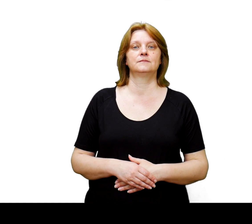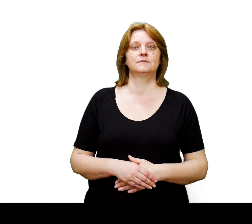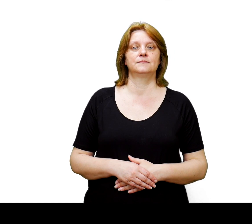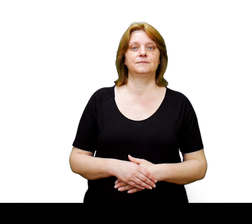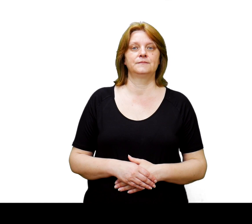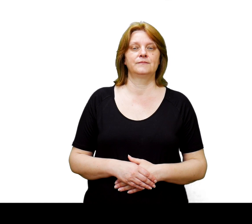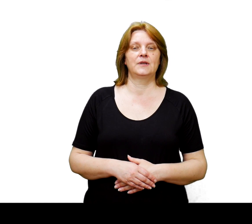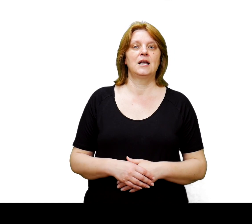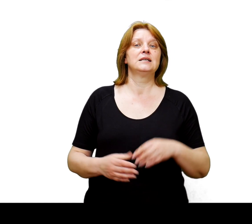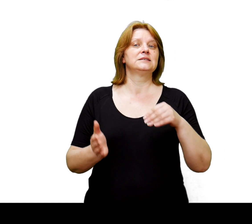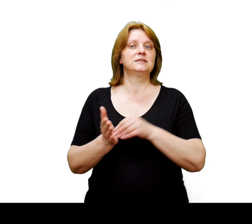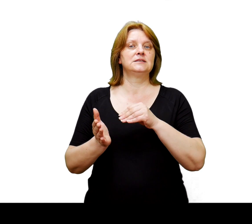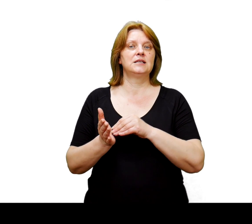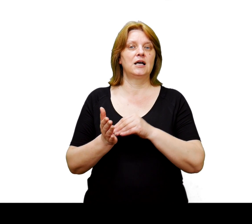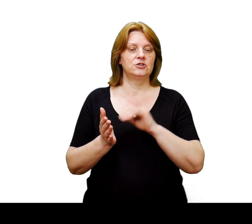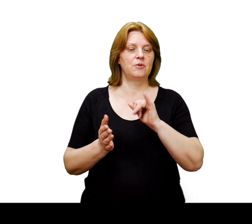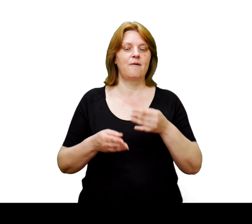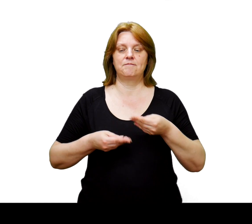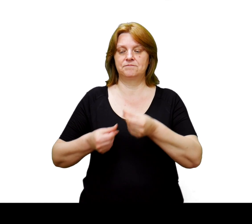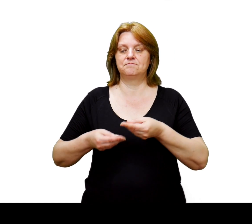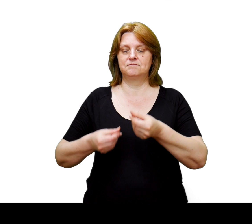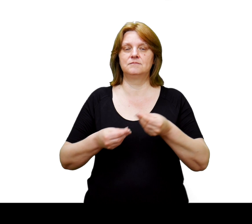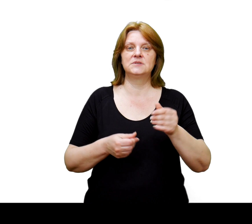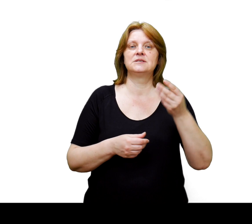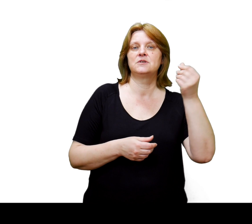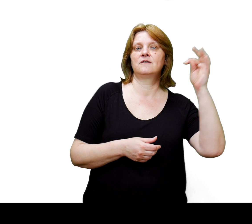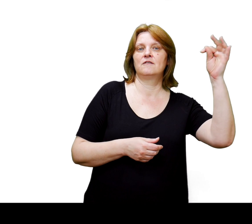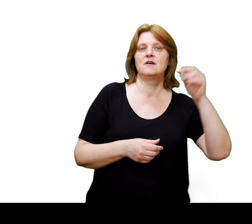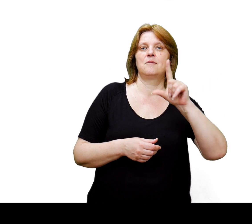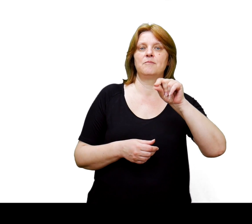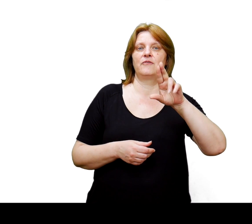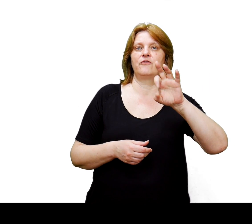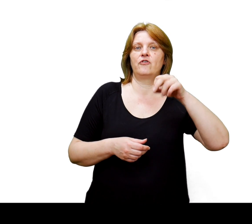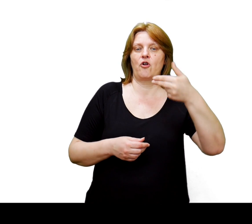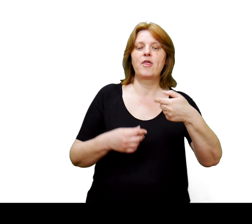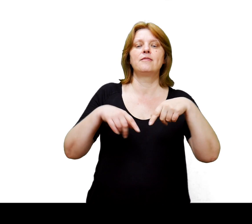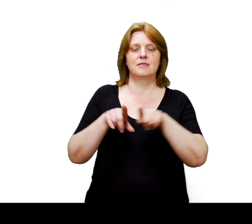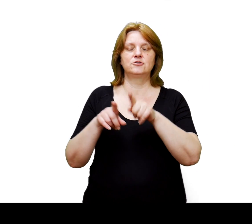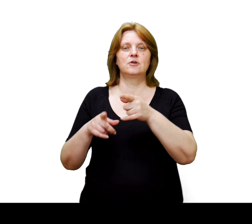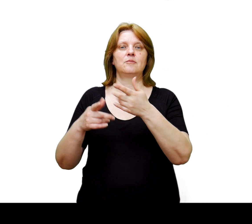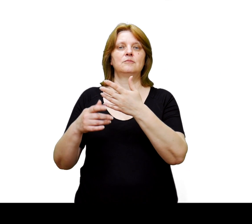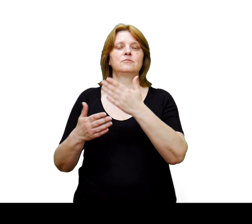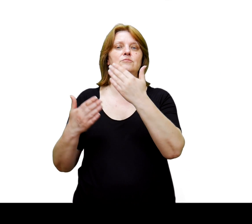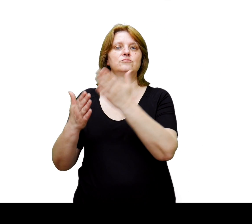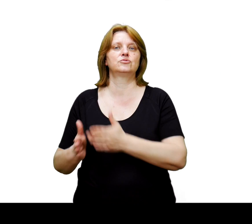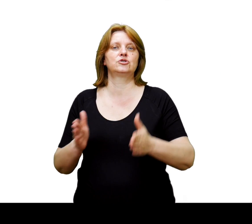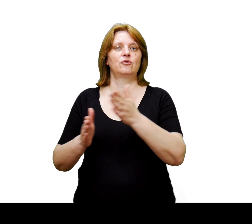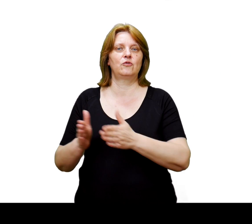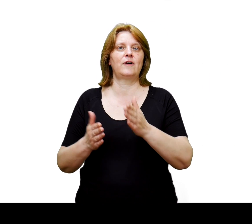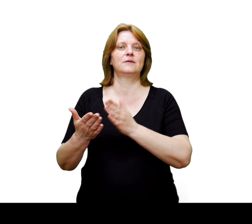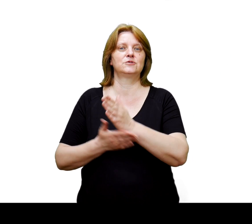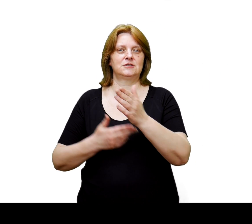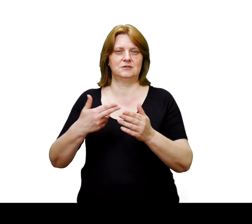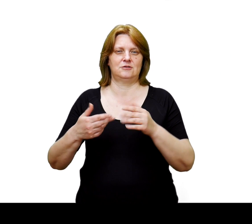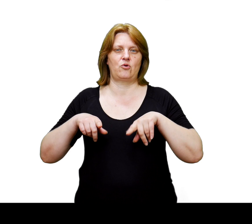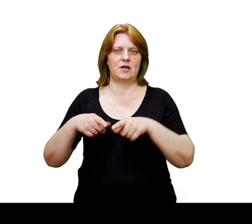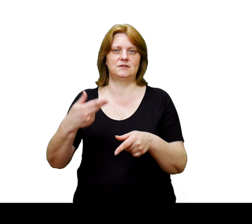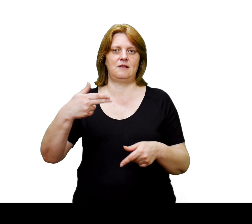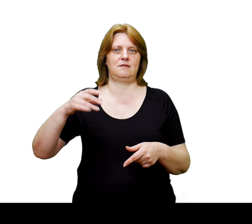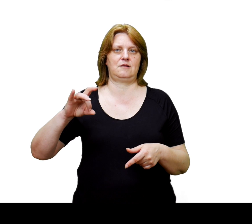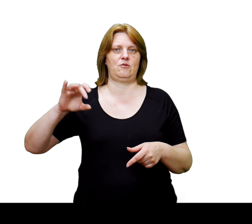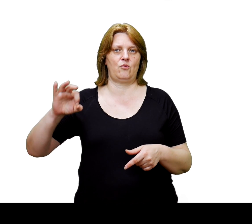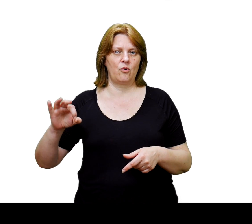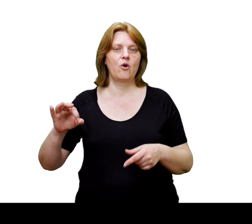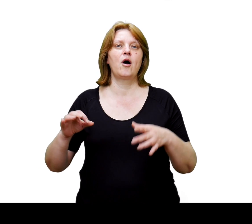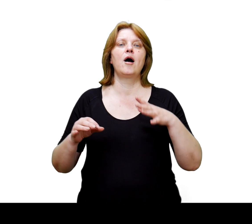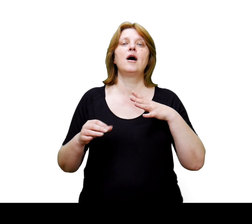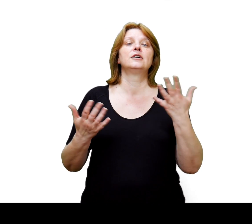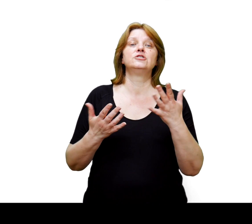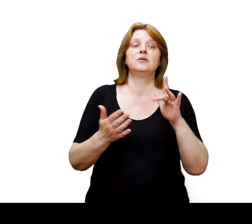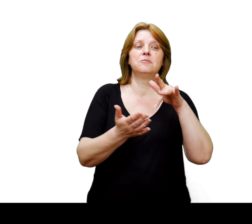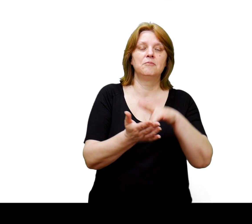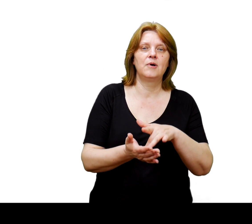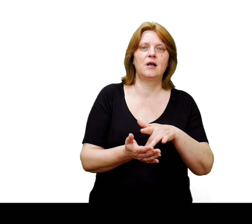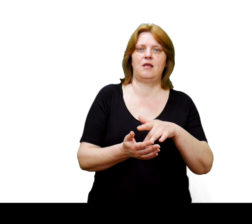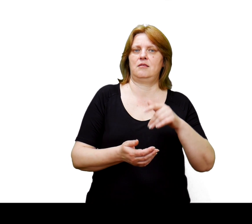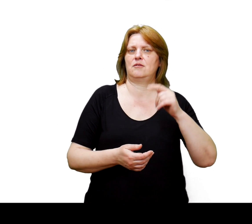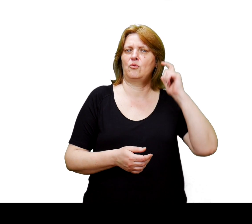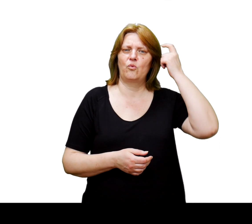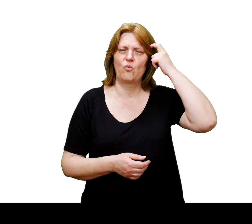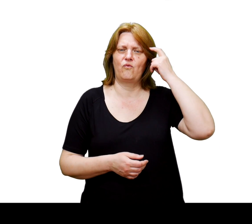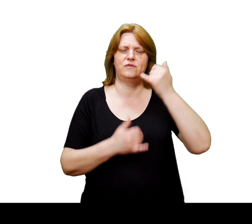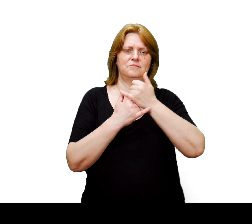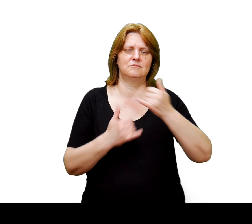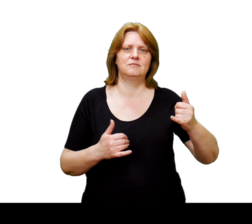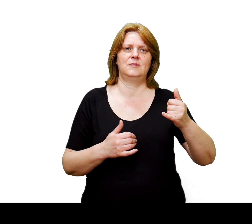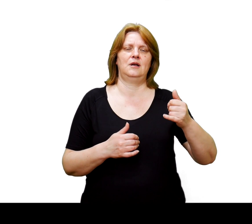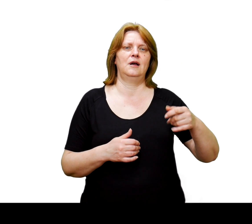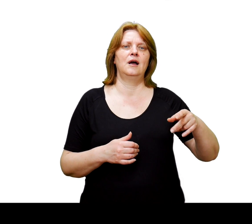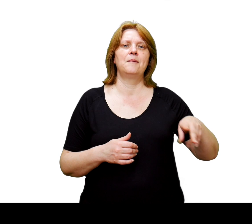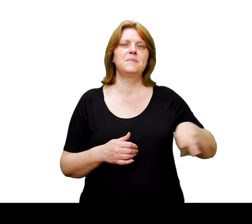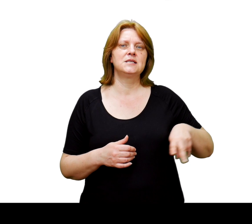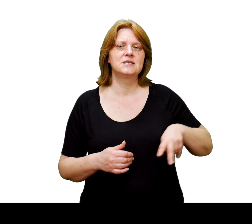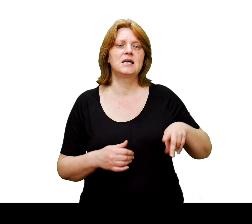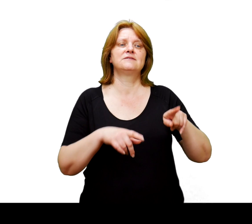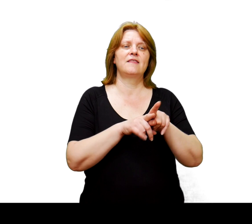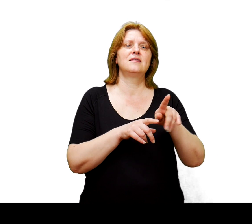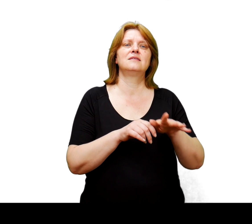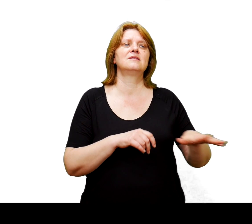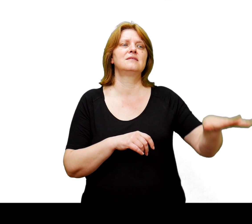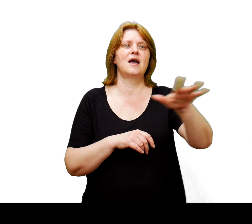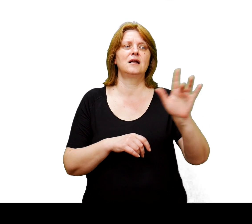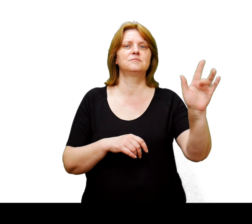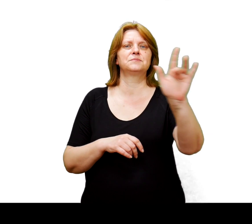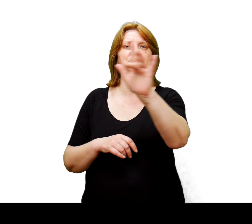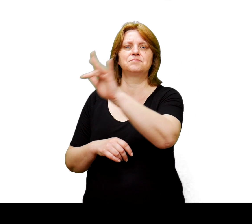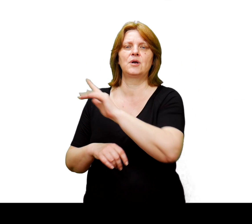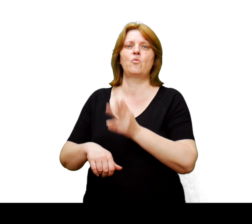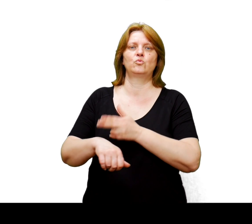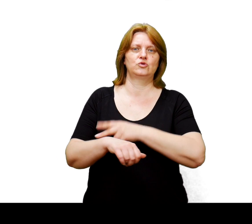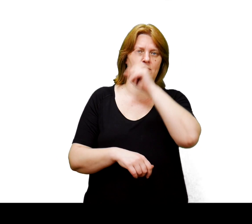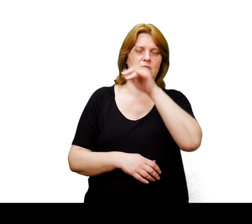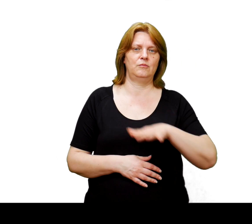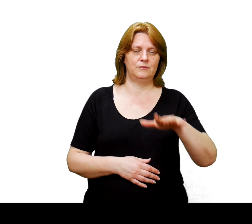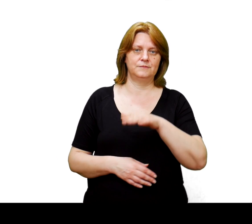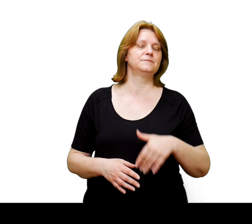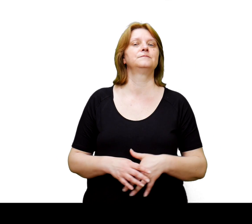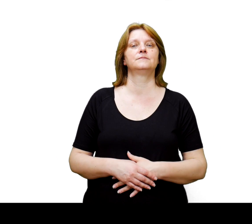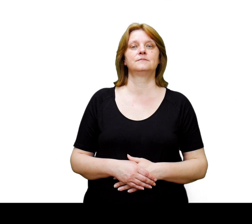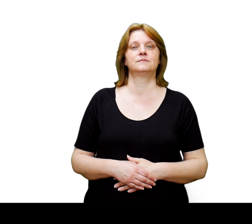Staże, finansowane ze środków Funduszu i przygotowane przez organizacje pozarządowe, będą się odbywały w naczelnych, centralnych oraz terenowych organach administracji publicznej.